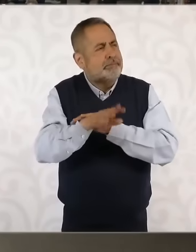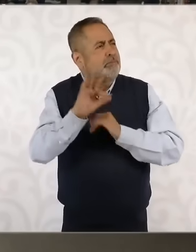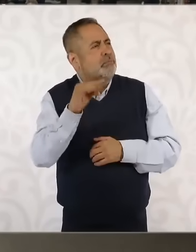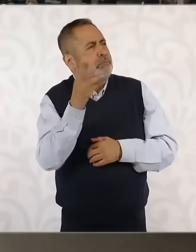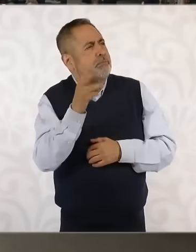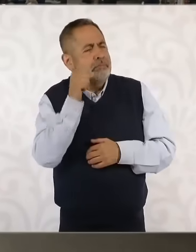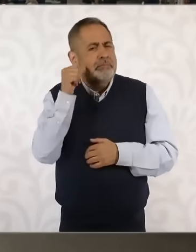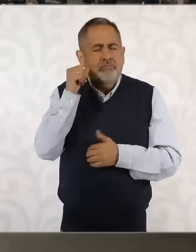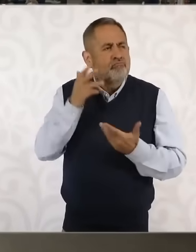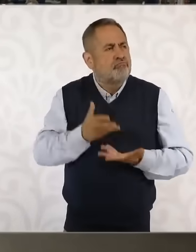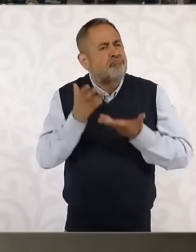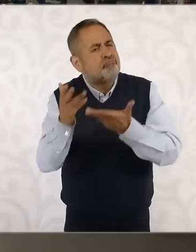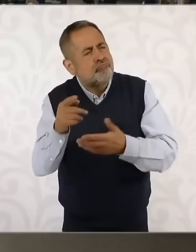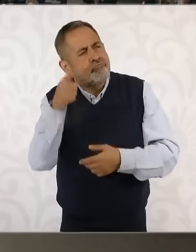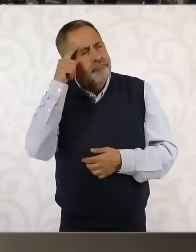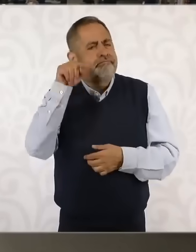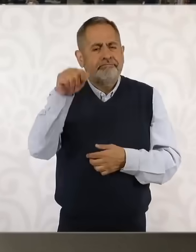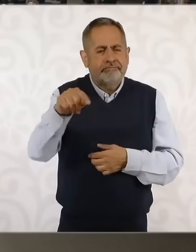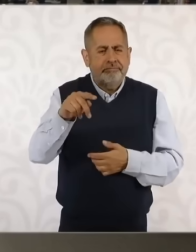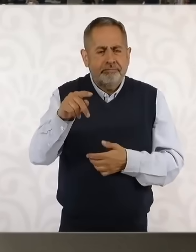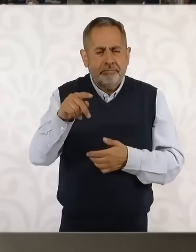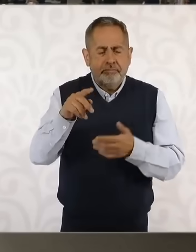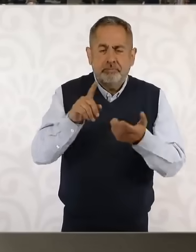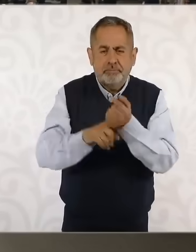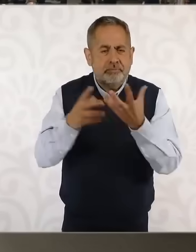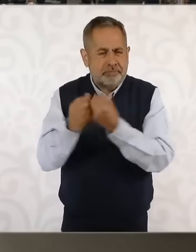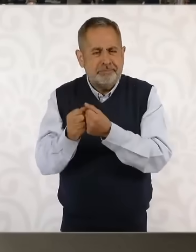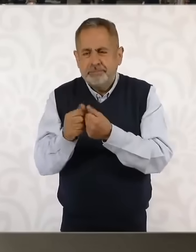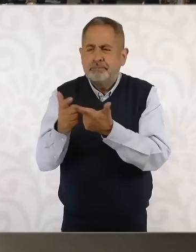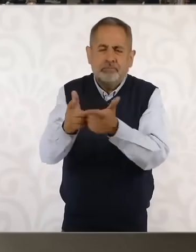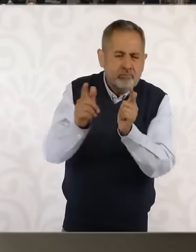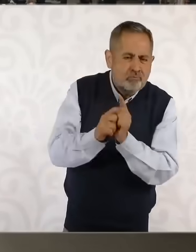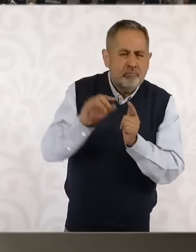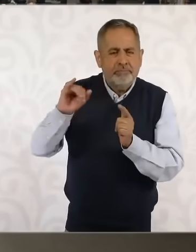del ofrecimiento para que le regrese el G y el grupo interdisciplinario. Quería preguntarle